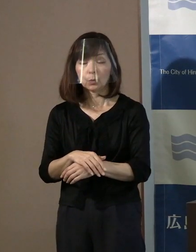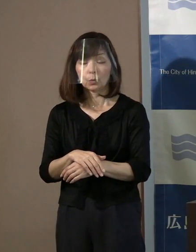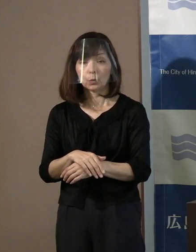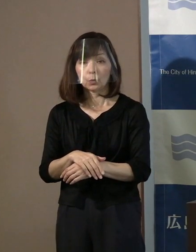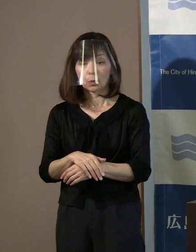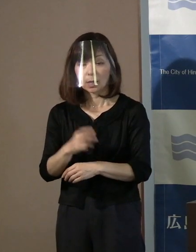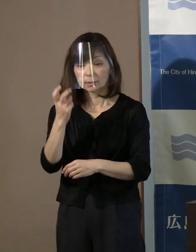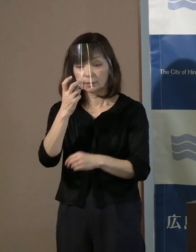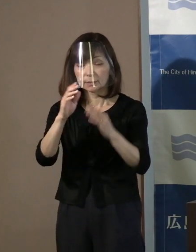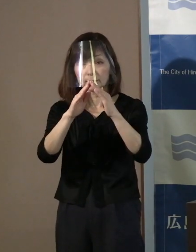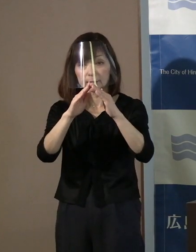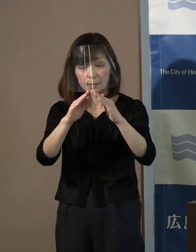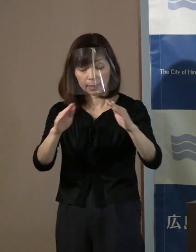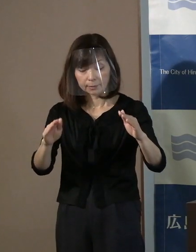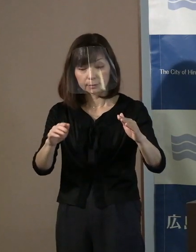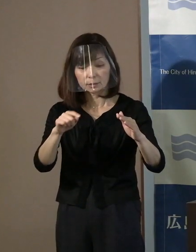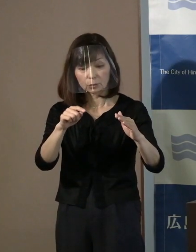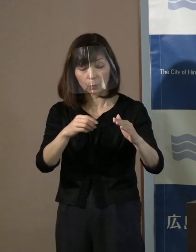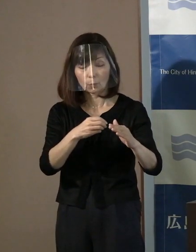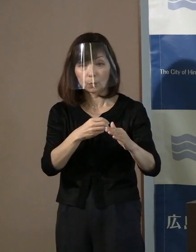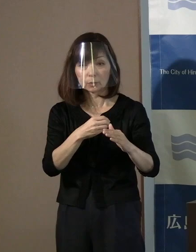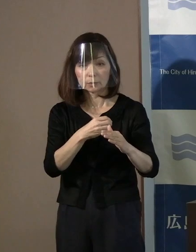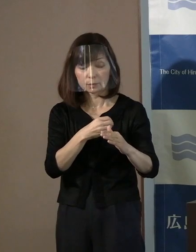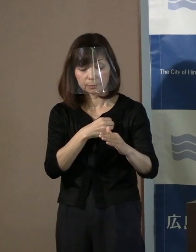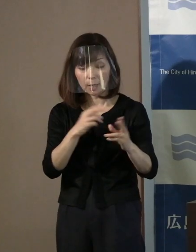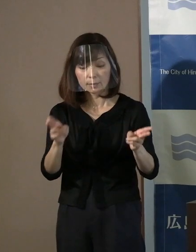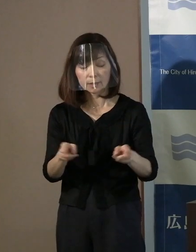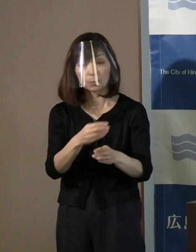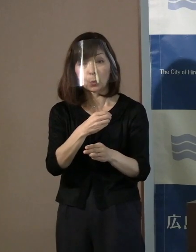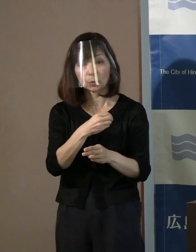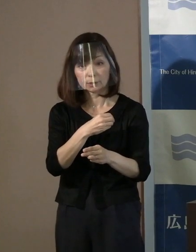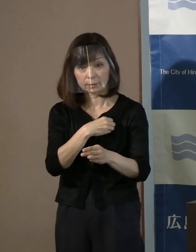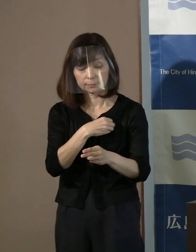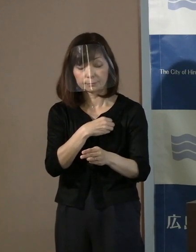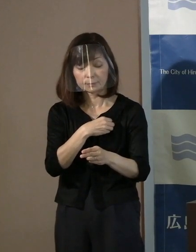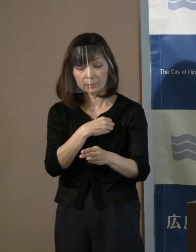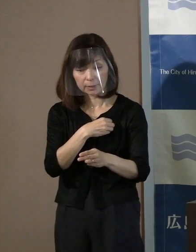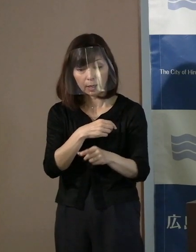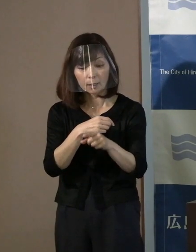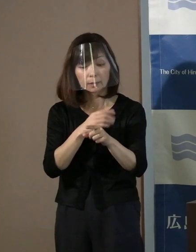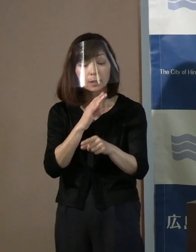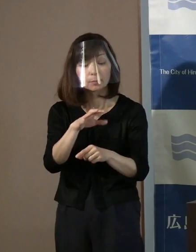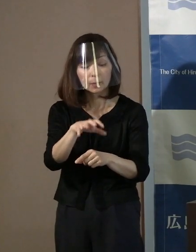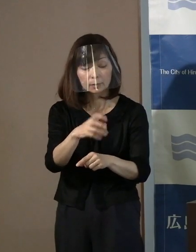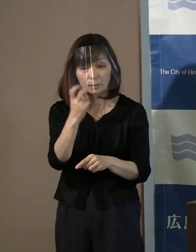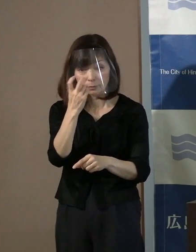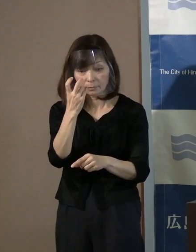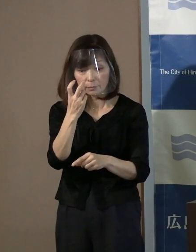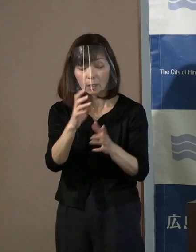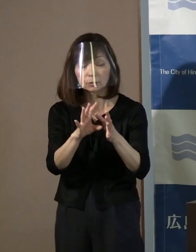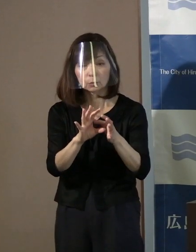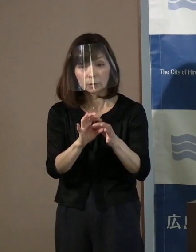現地で調査にあたっている専門員の皆さんの 御意見を元に方向性と聞き取り､